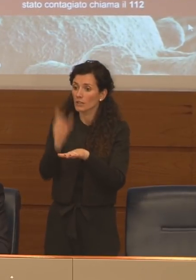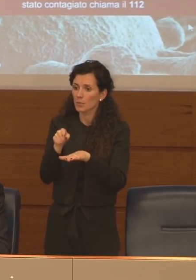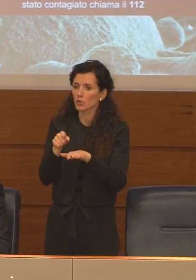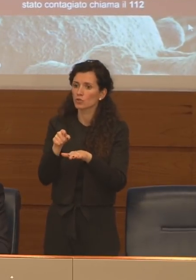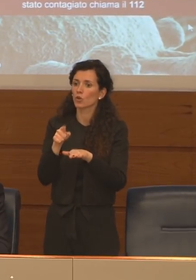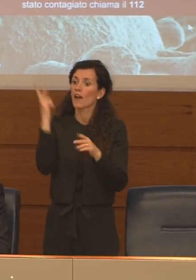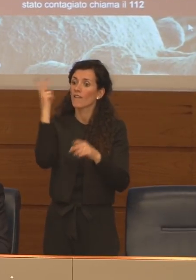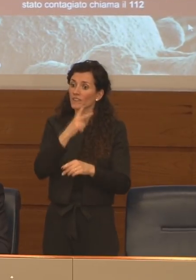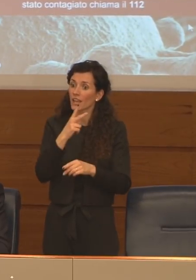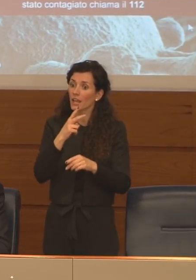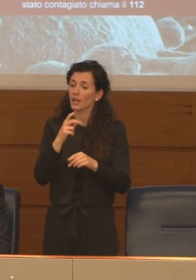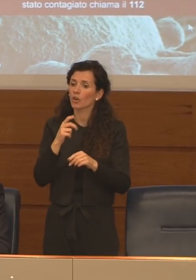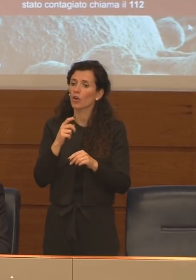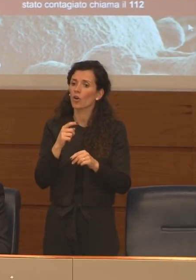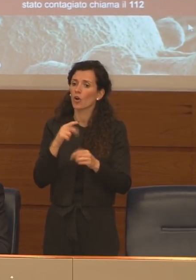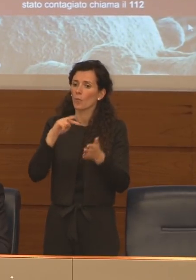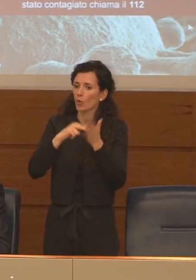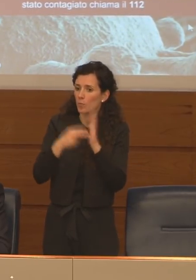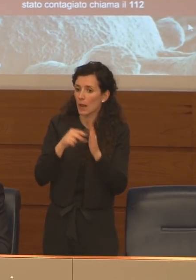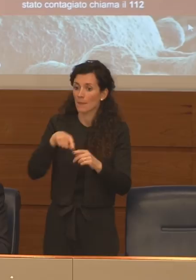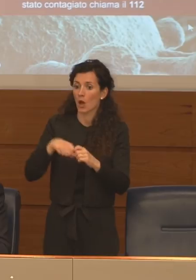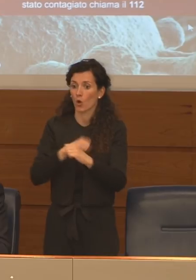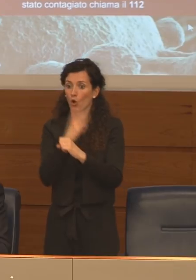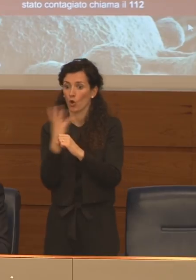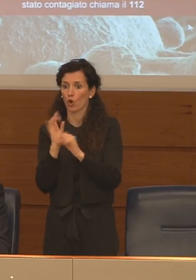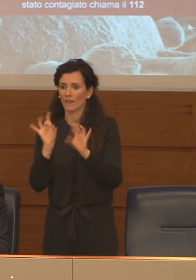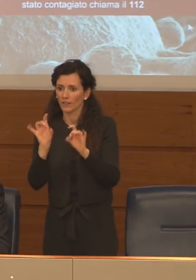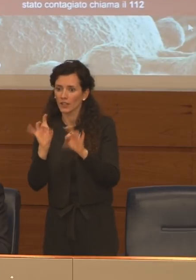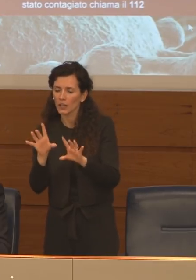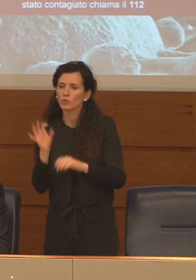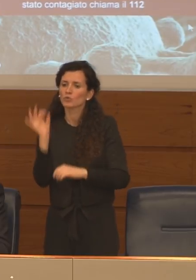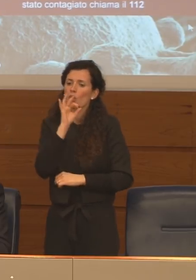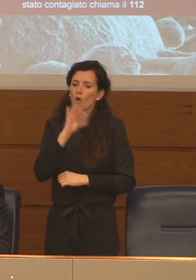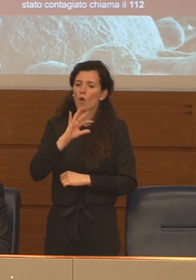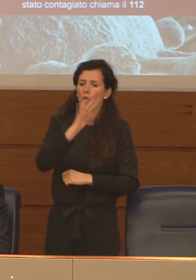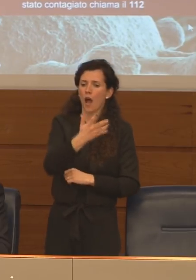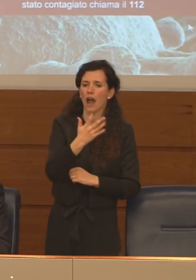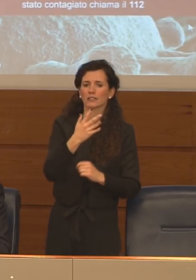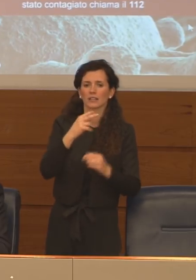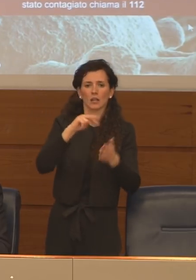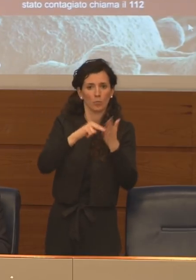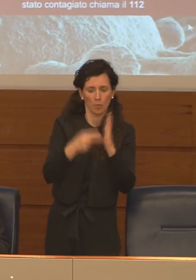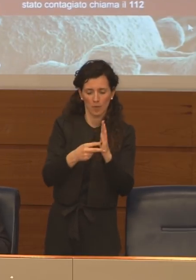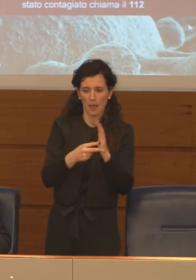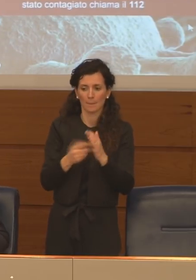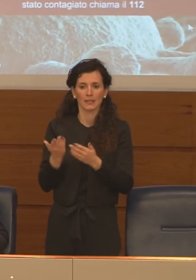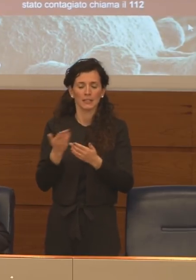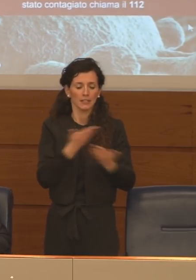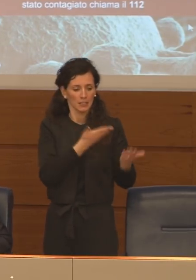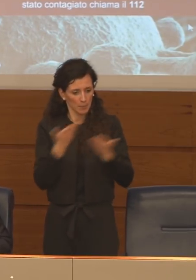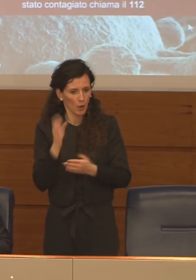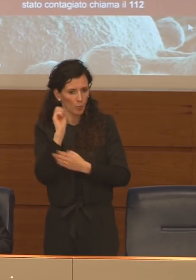se il coronavirus ha avuto effetti o no. Prego professore.